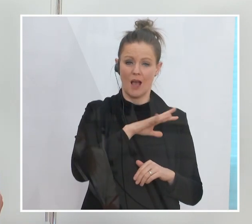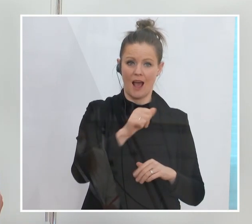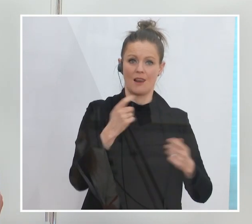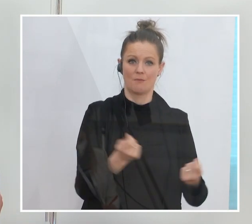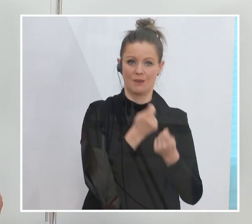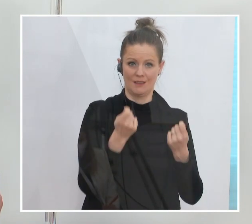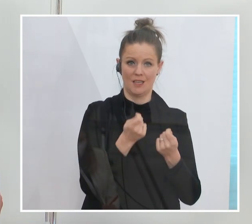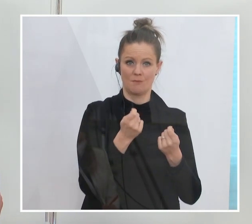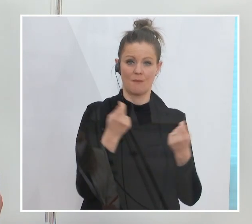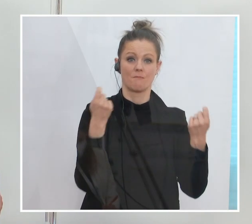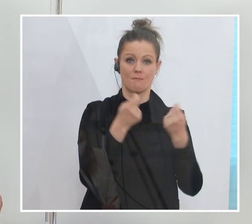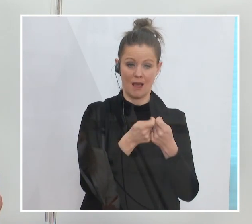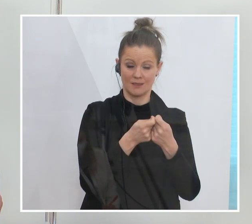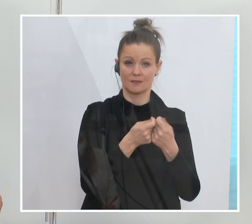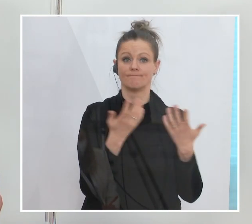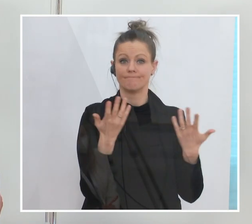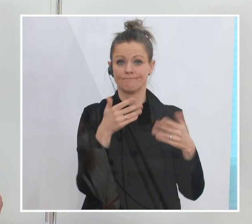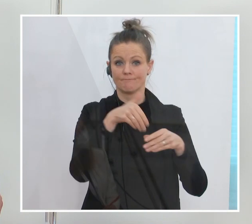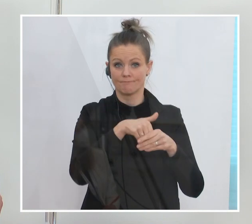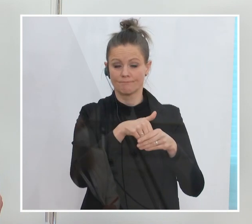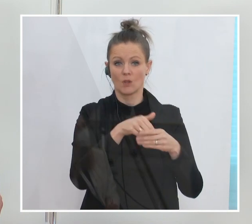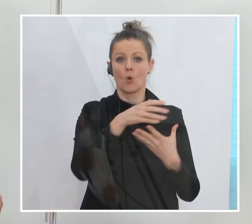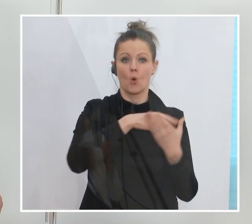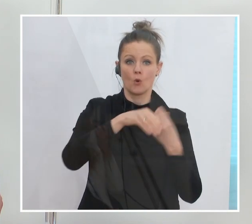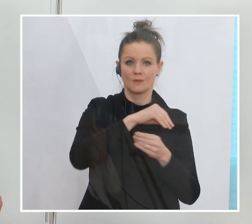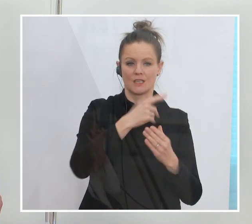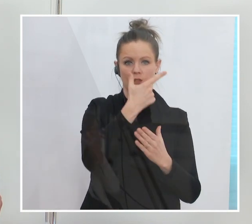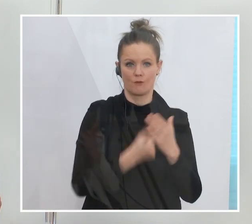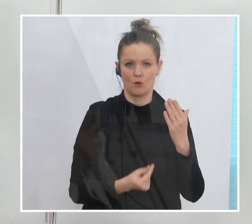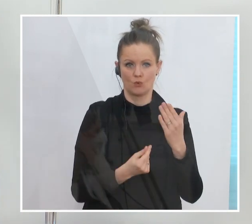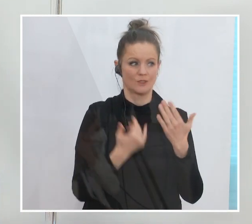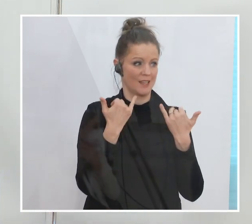die hier eben entsprechende Umsatzverluste durch die Umstände, die wir vorher beschrieben haben,